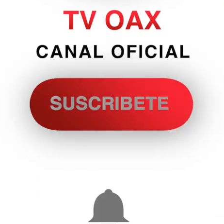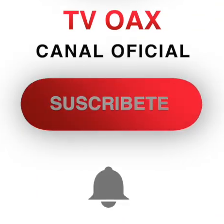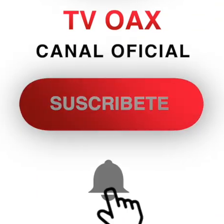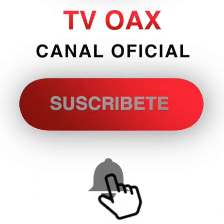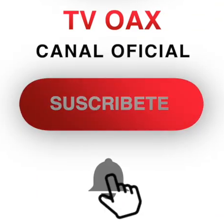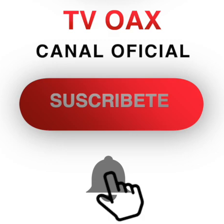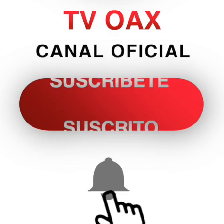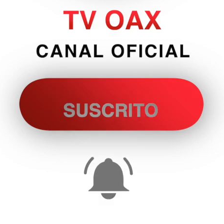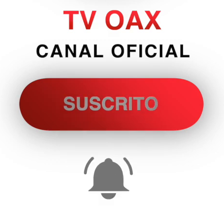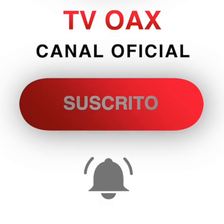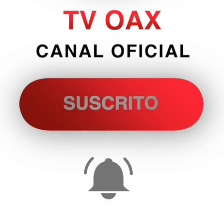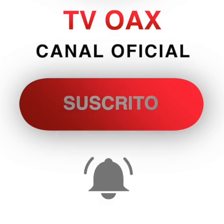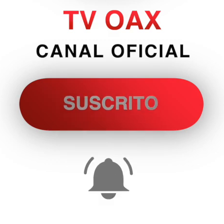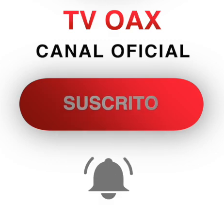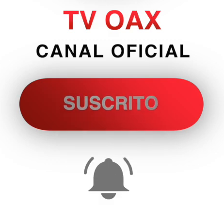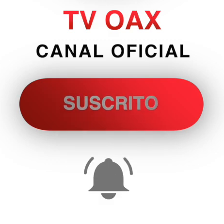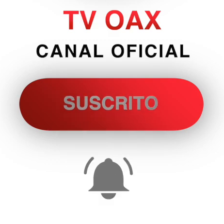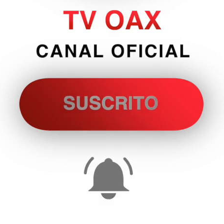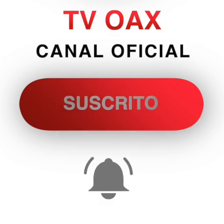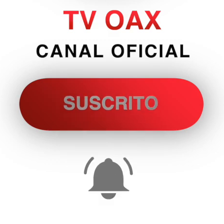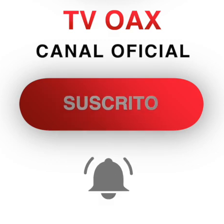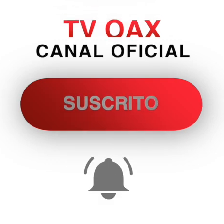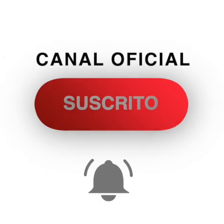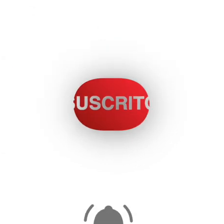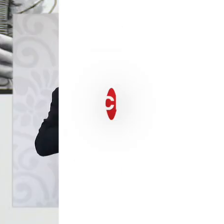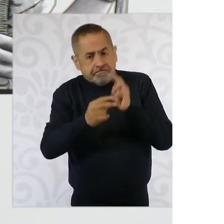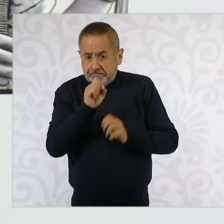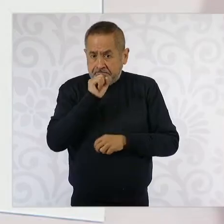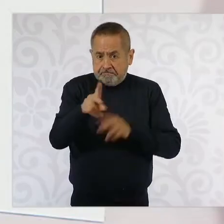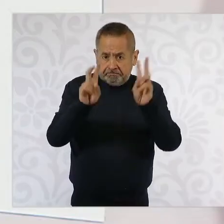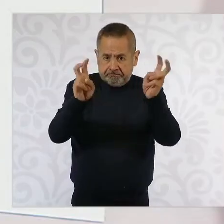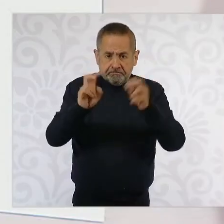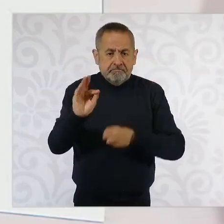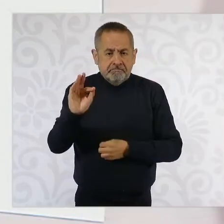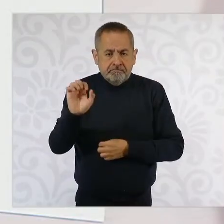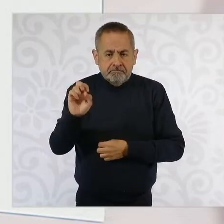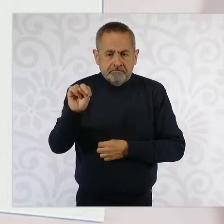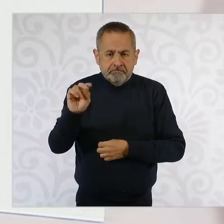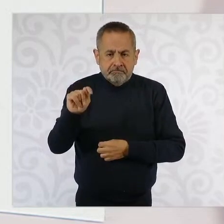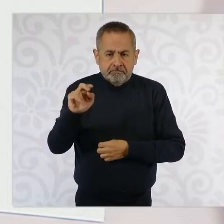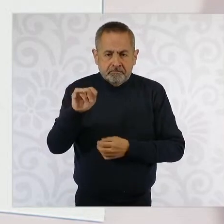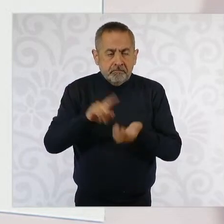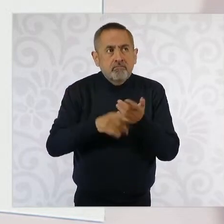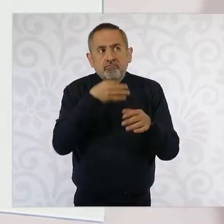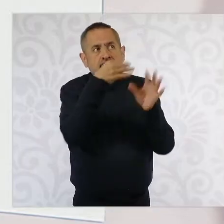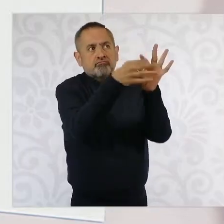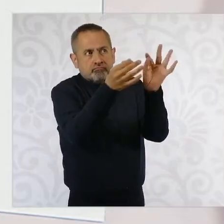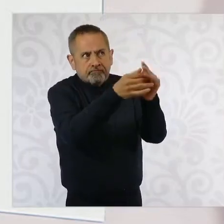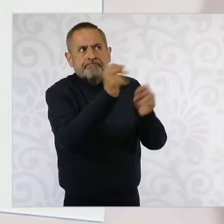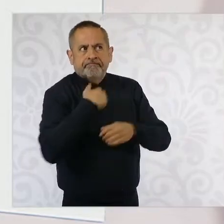segunda conversación telefónica que prestó mucha atención a la campaña que le platiqué que hizo el